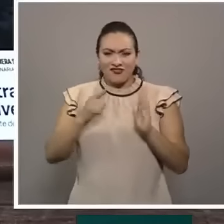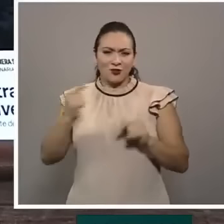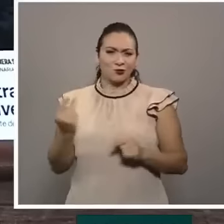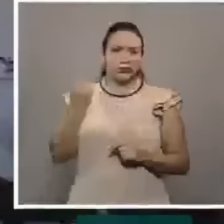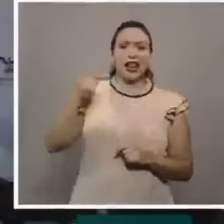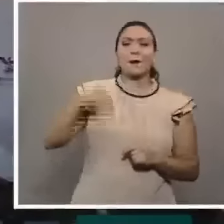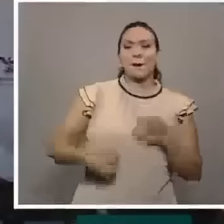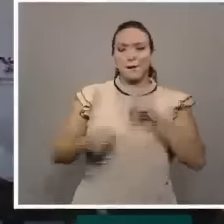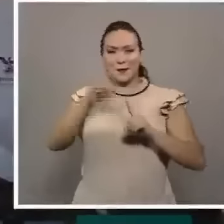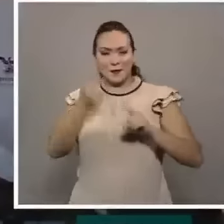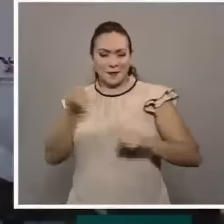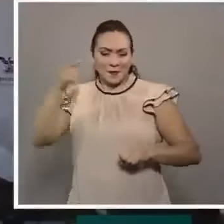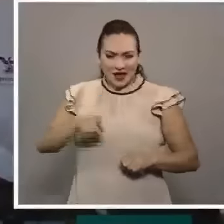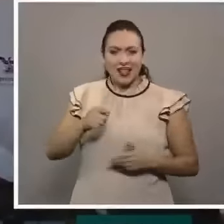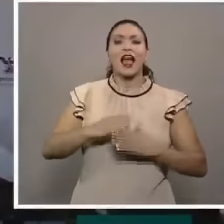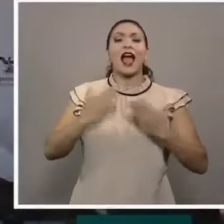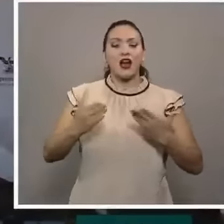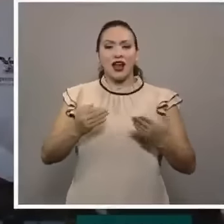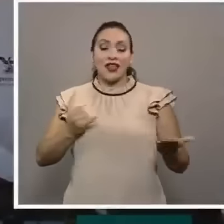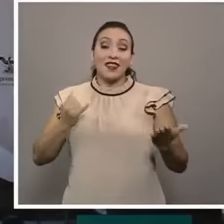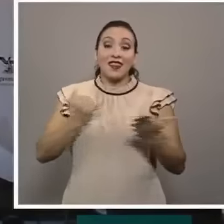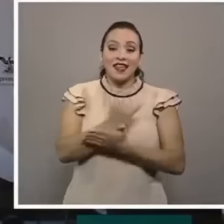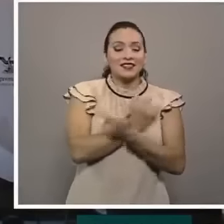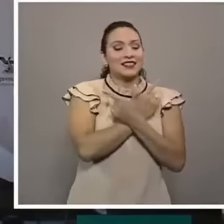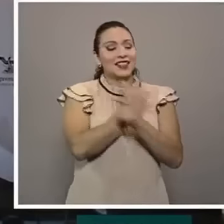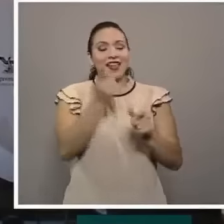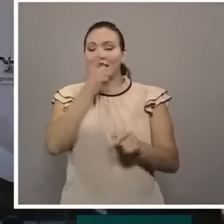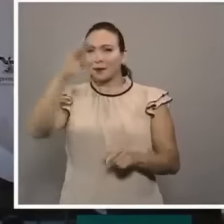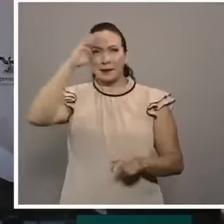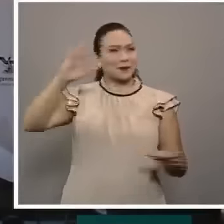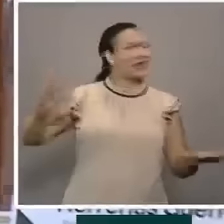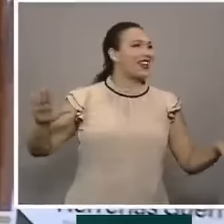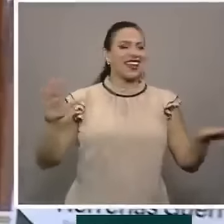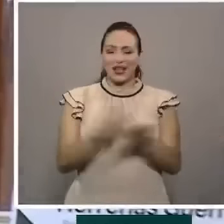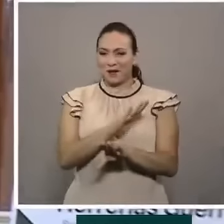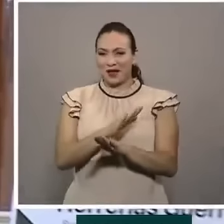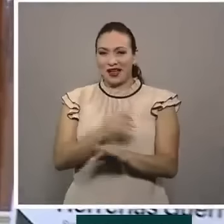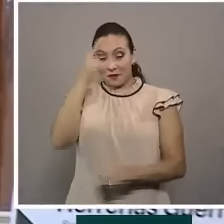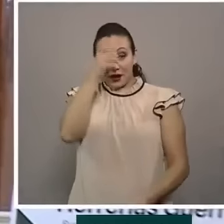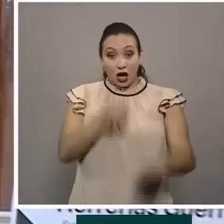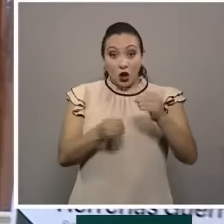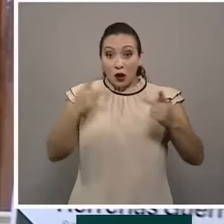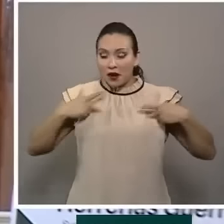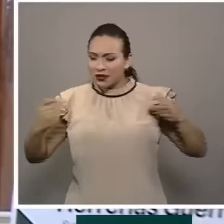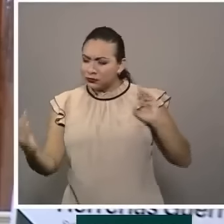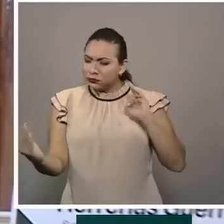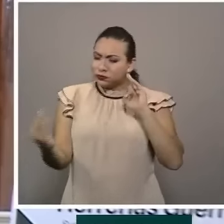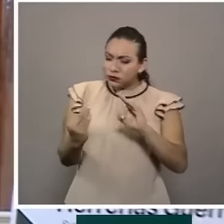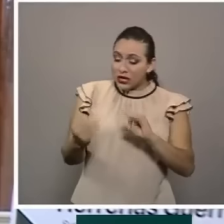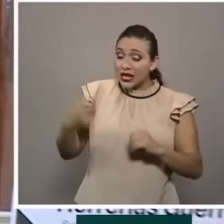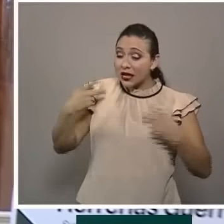voluntariamente iniciar un camino itinerante para acercarnos a quienes demandan justicia.